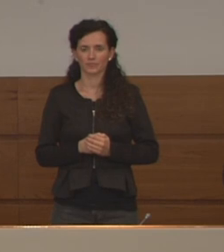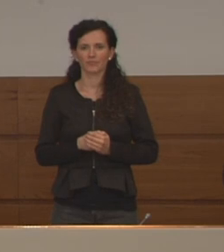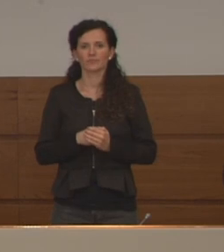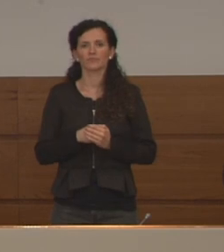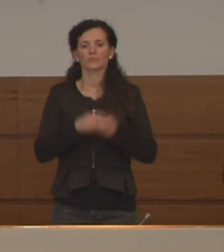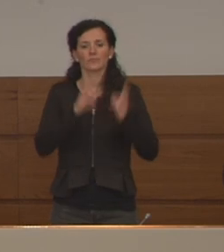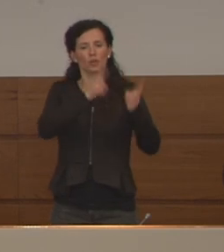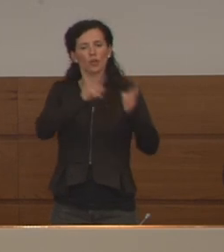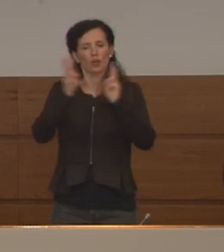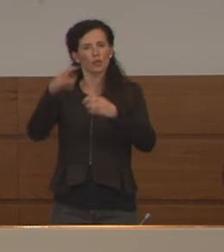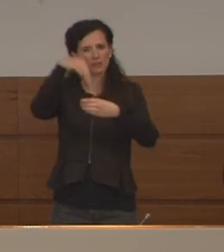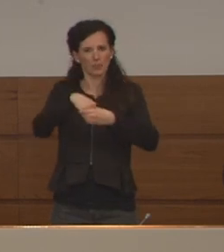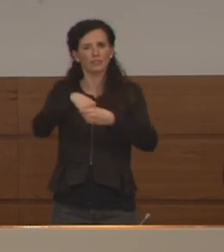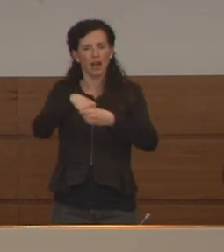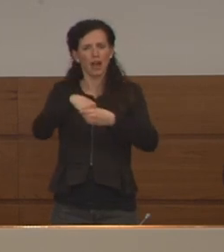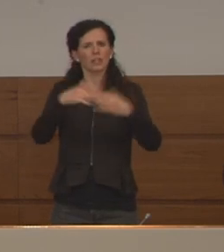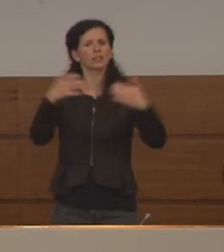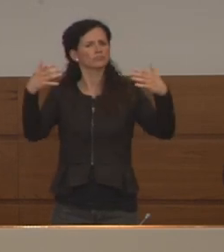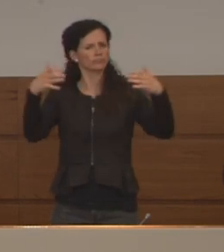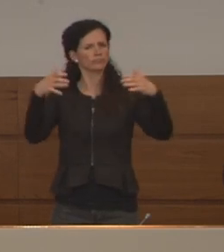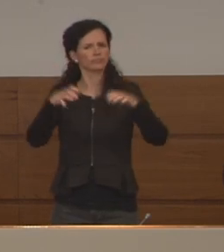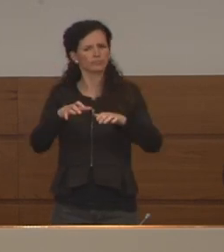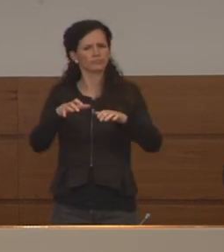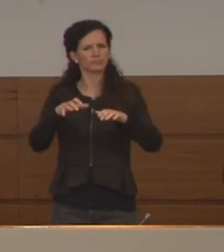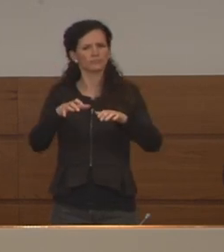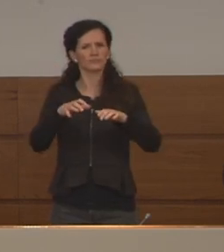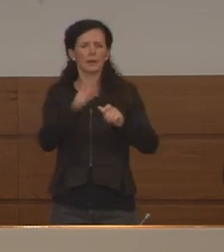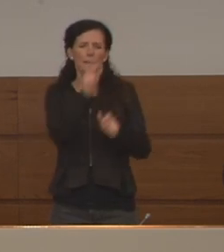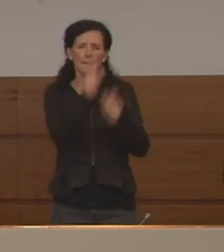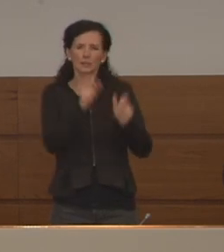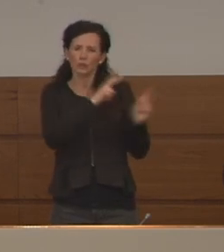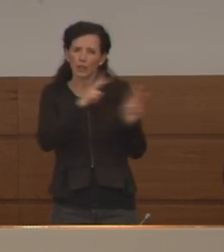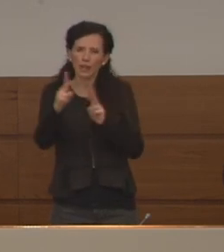strutture sanitarie. Per quanto riguarda gli ospedalizzati,